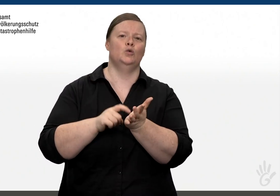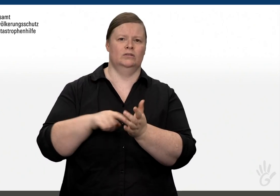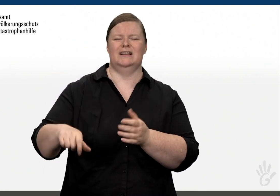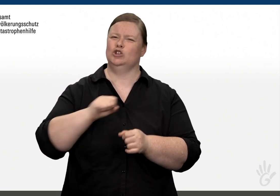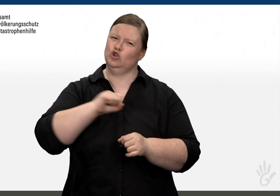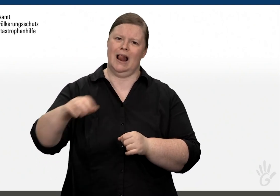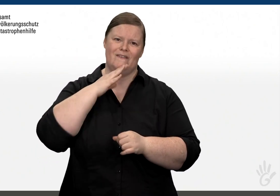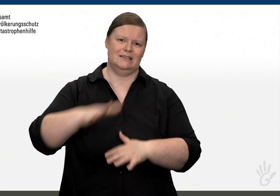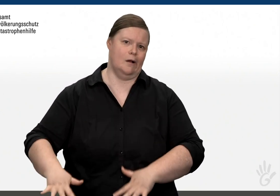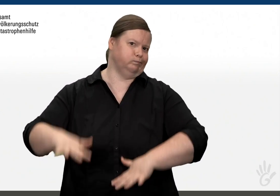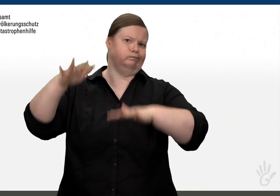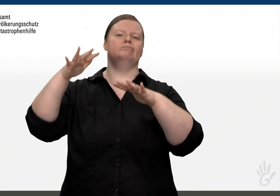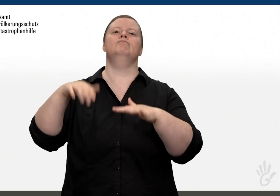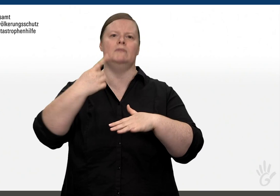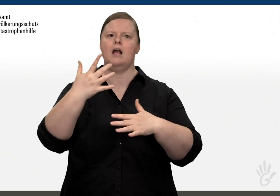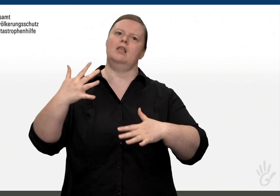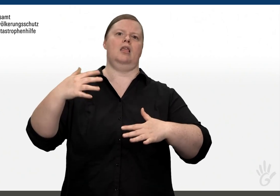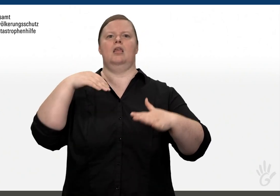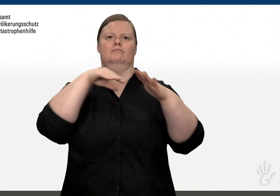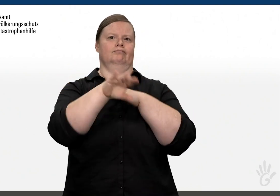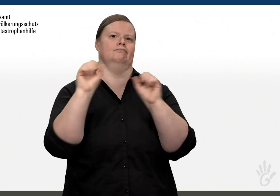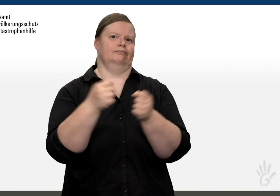da diese sehr schnell von Wasser geflutet